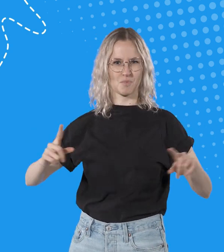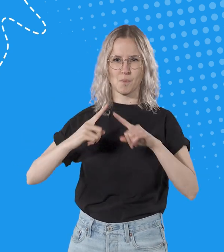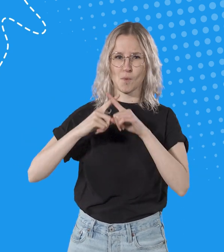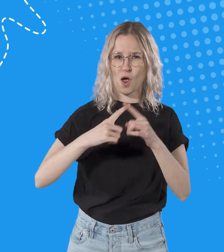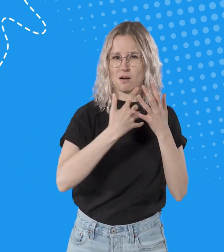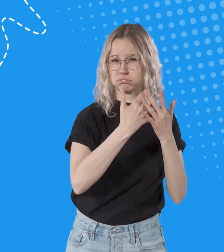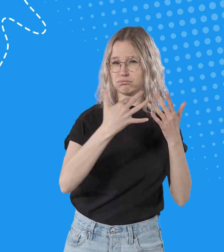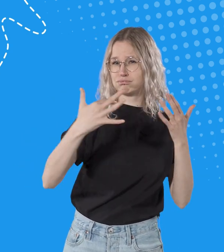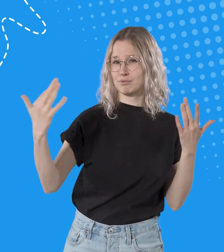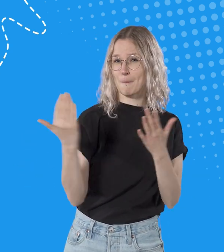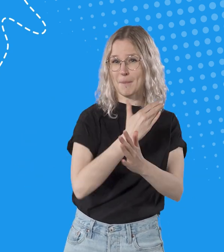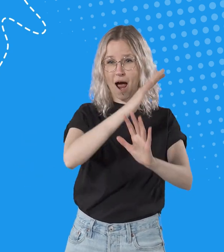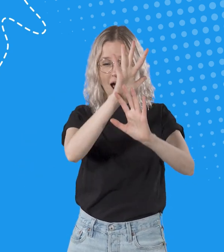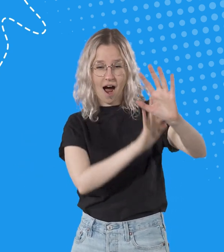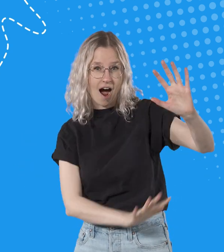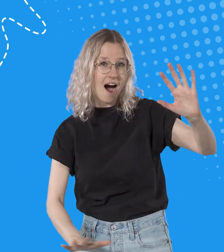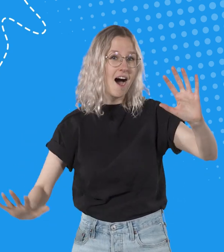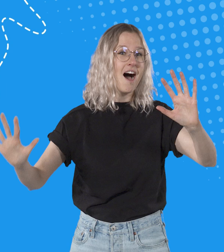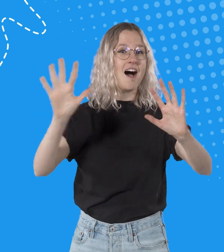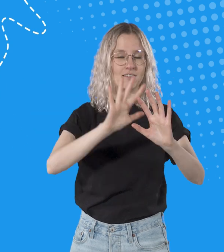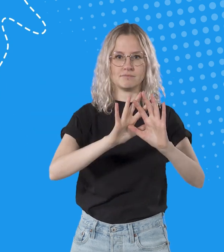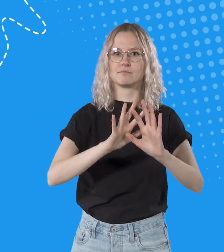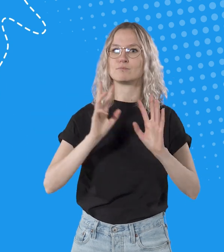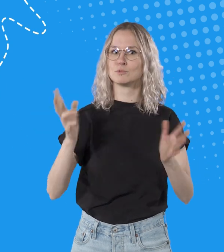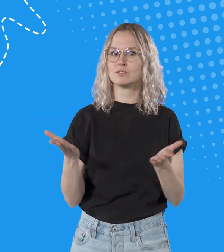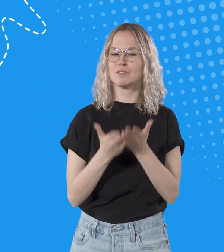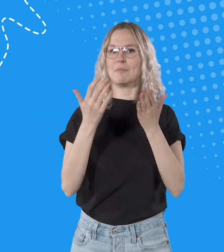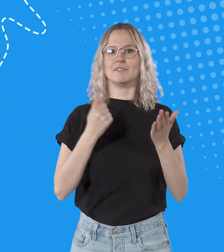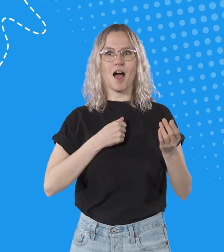Mukana on runsaasti eri maita ja samalla enemmän mahdollisuuksia -